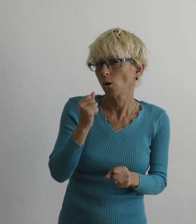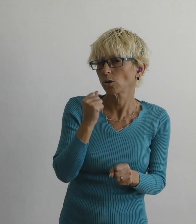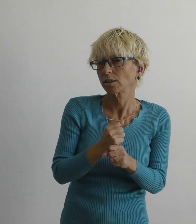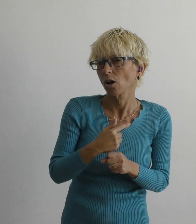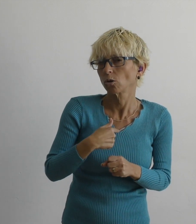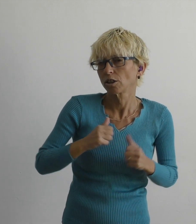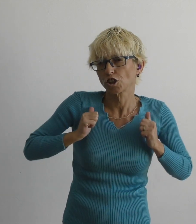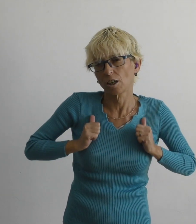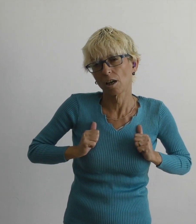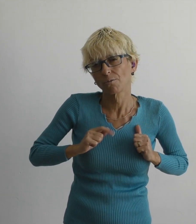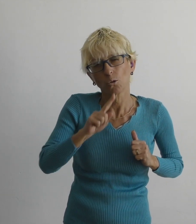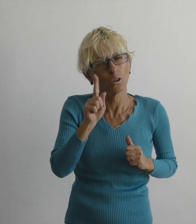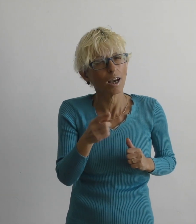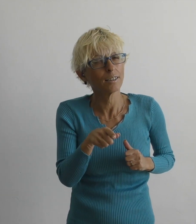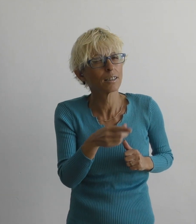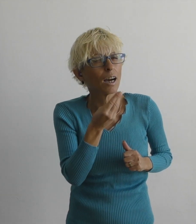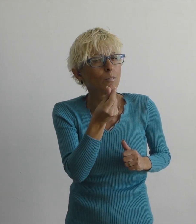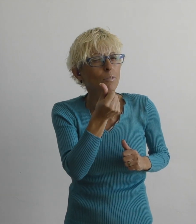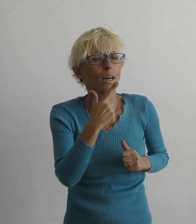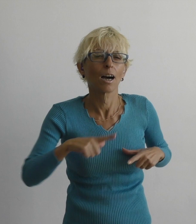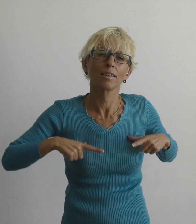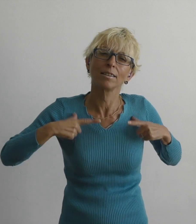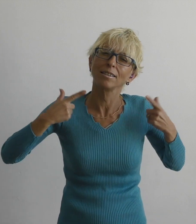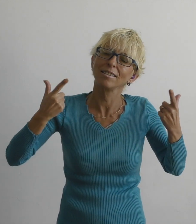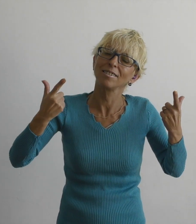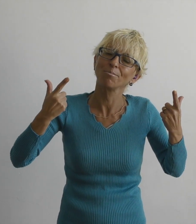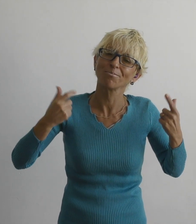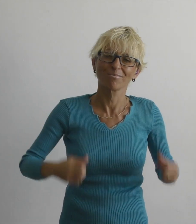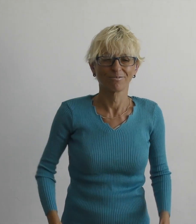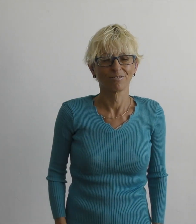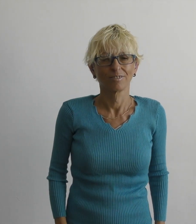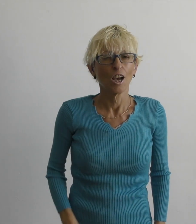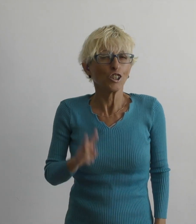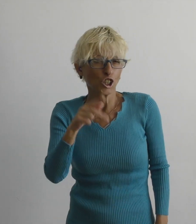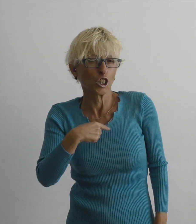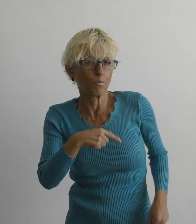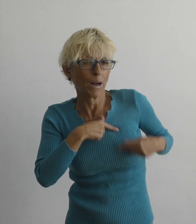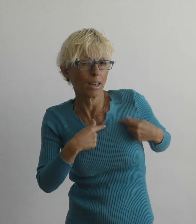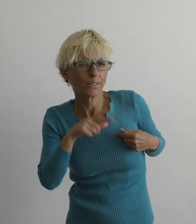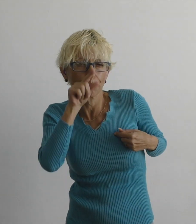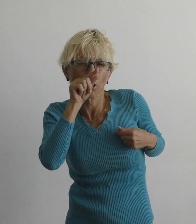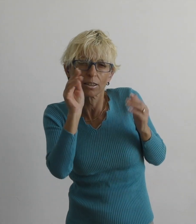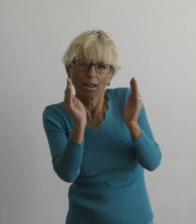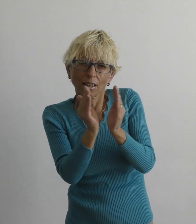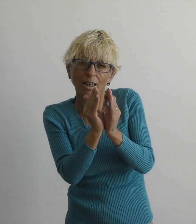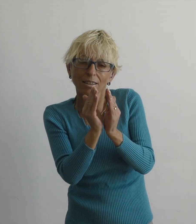והיא עושה אותי שלו אולי היא טעם החיים יש לי בלב ציפור קטנה